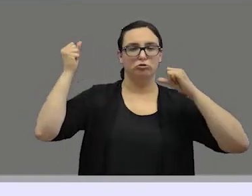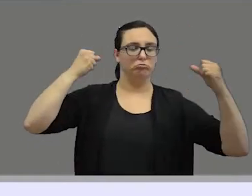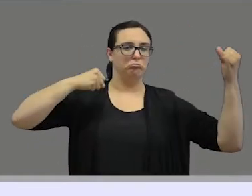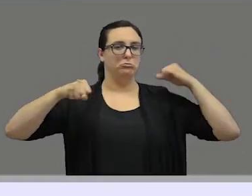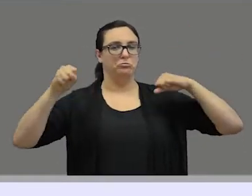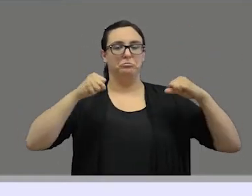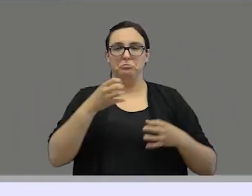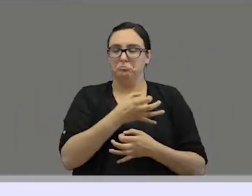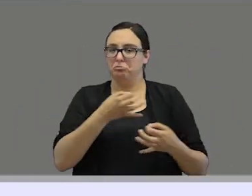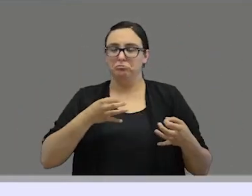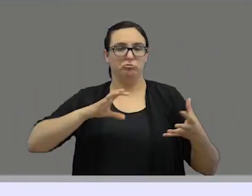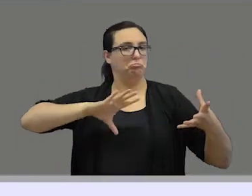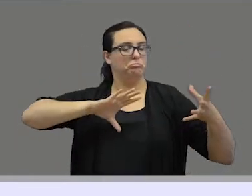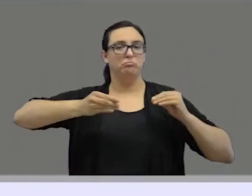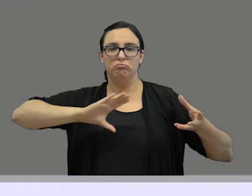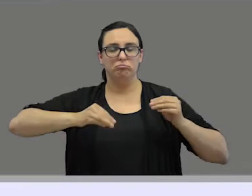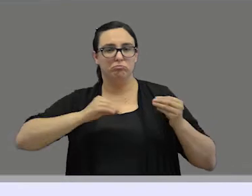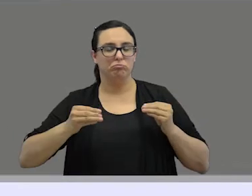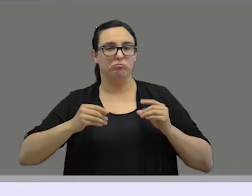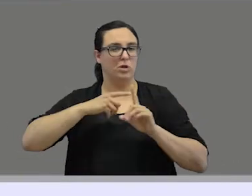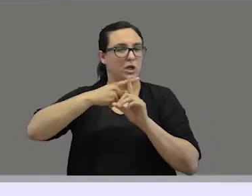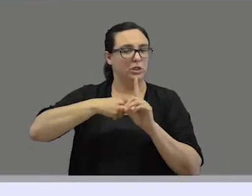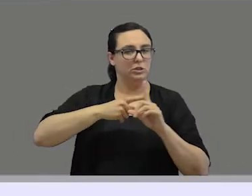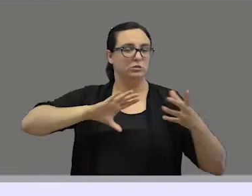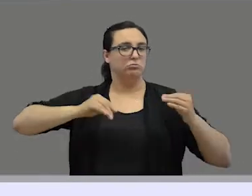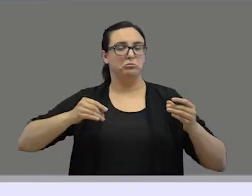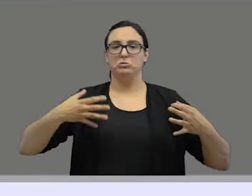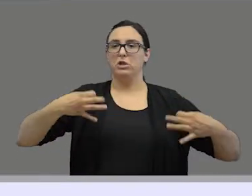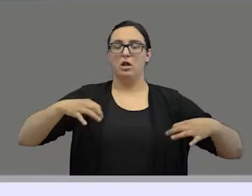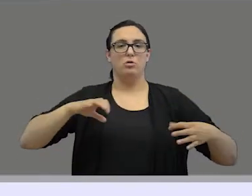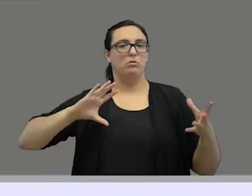und sie können sich an Anweisungen natürlicher anpassen.